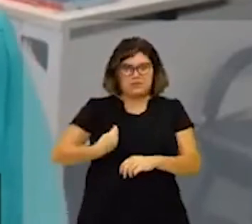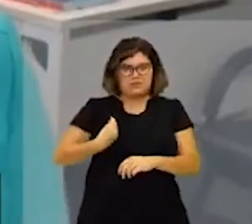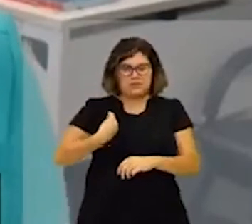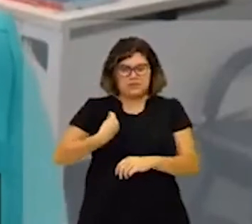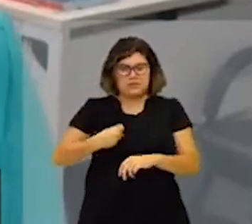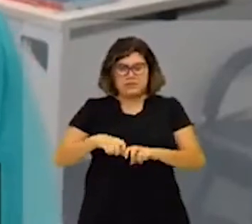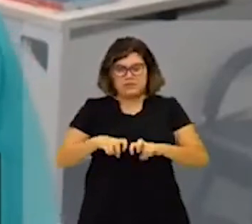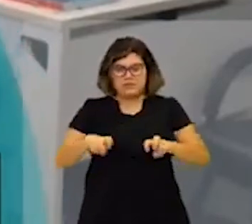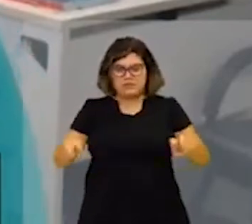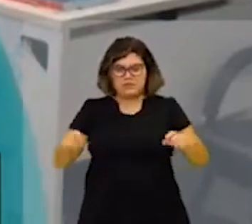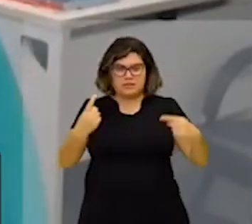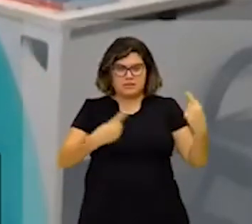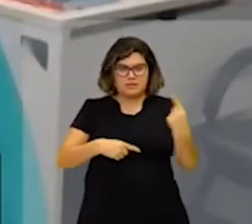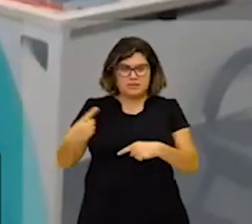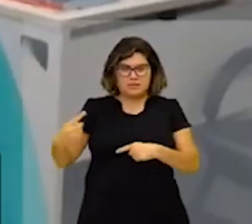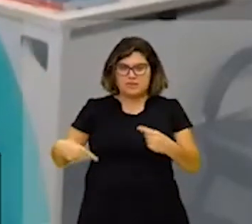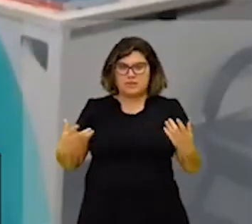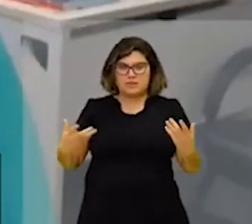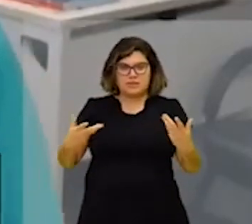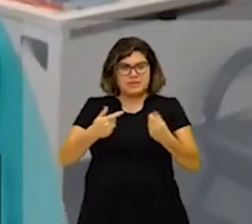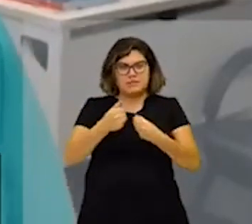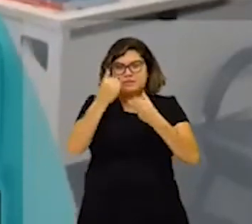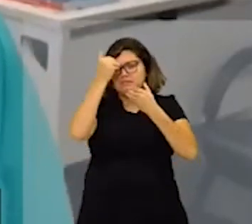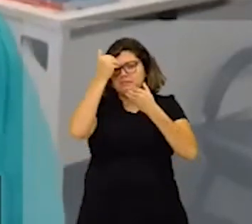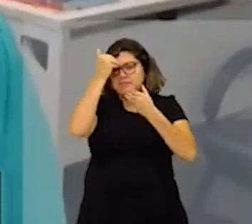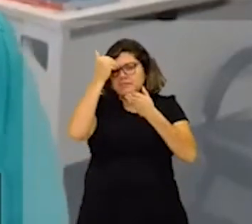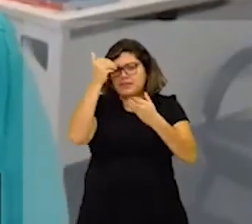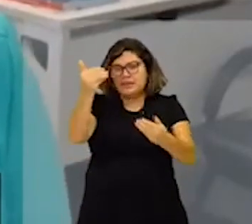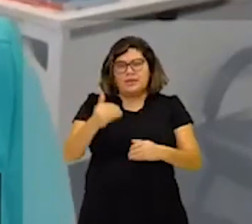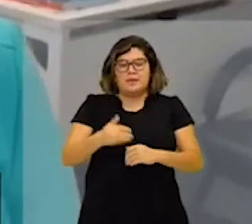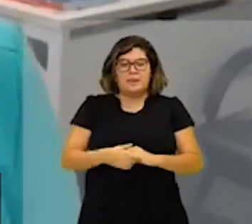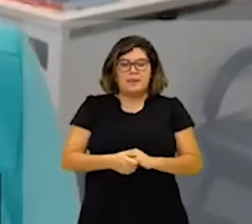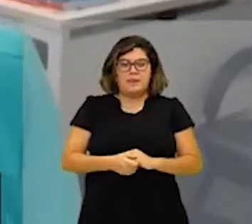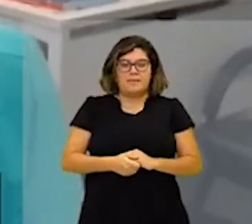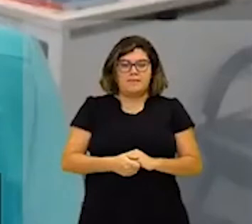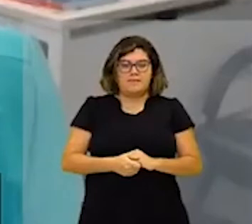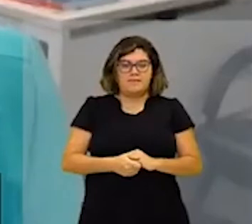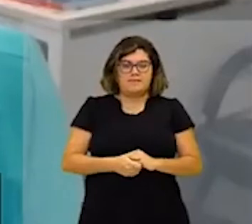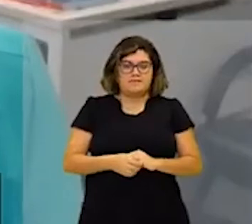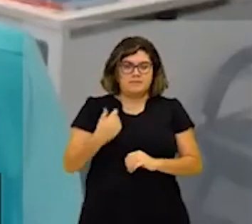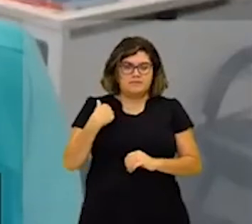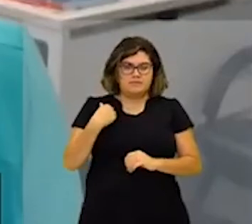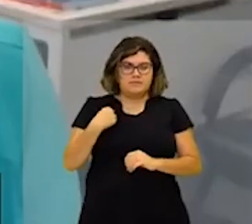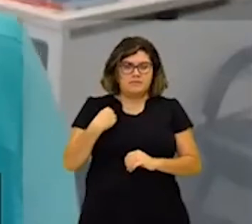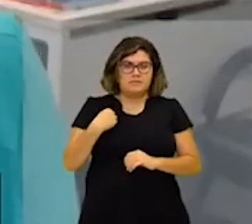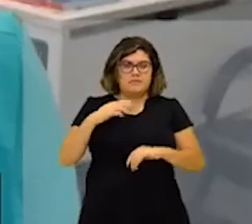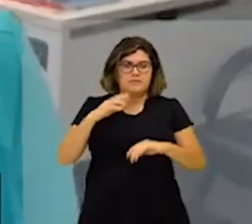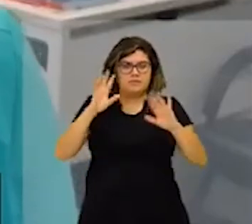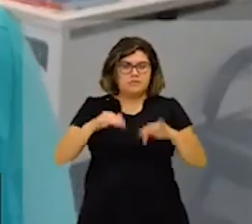debate incrível muito obrigada eu vou ver que tal encerrar essa mesa para que a gente possa